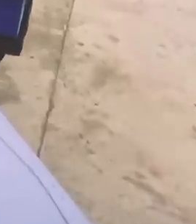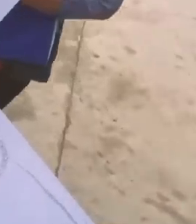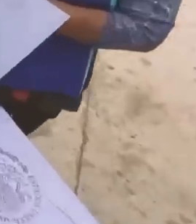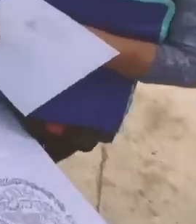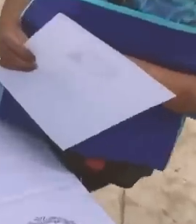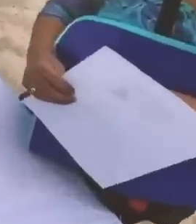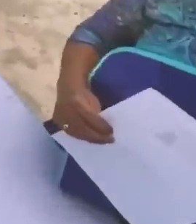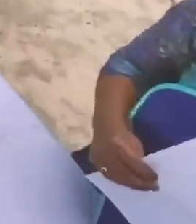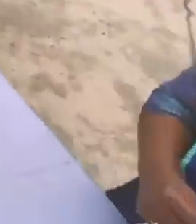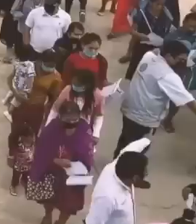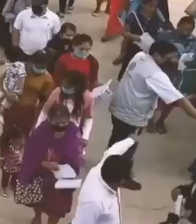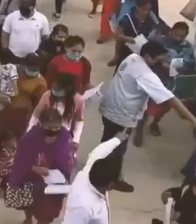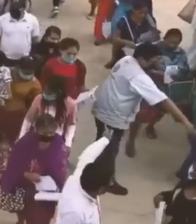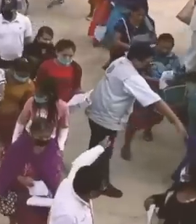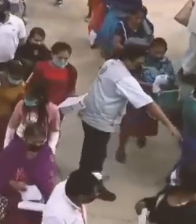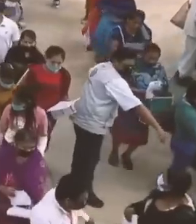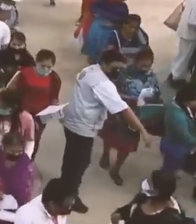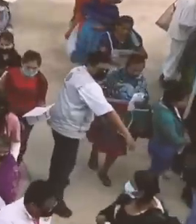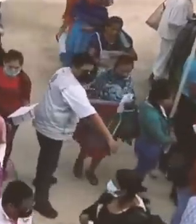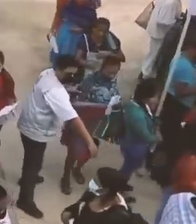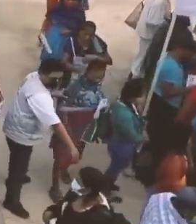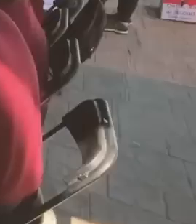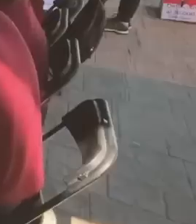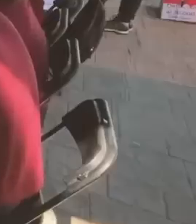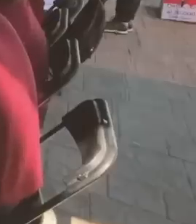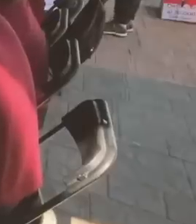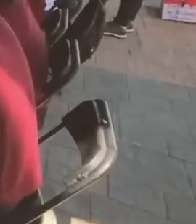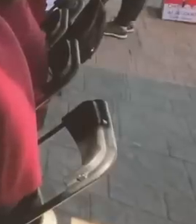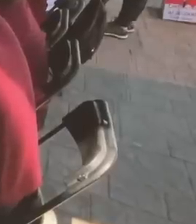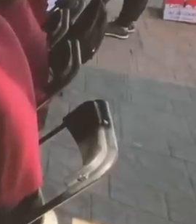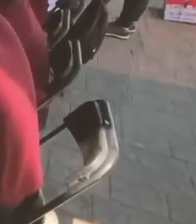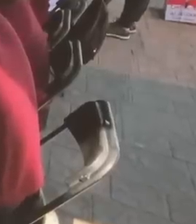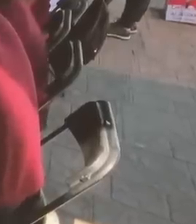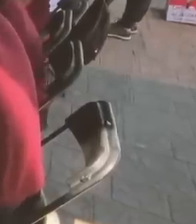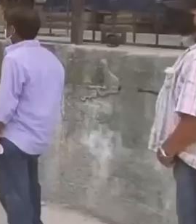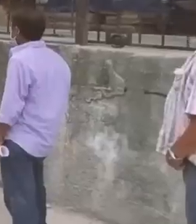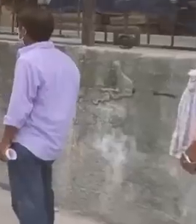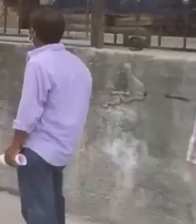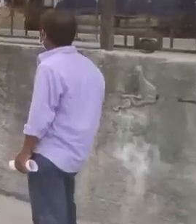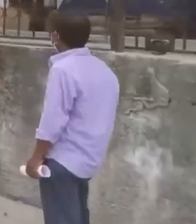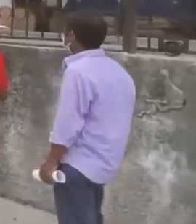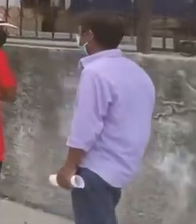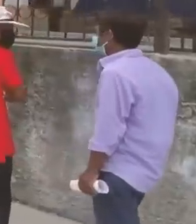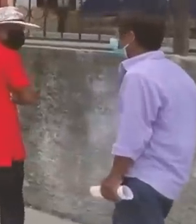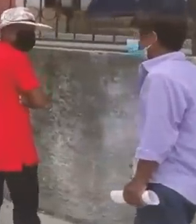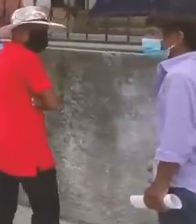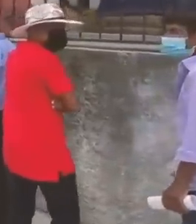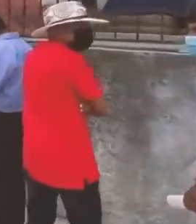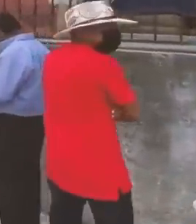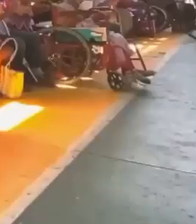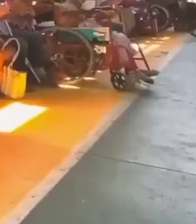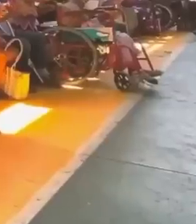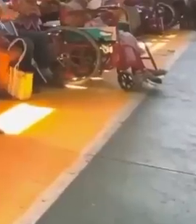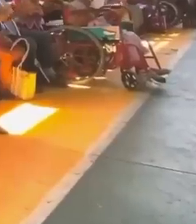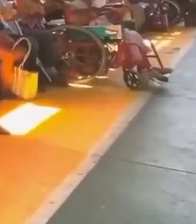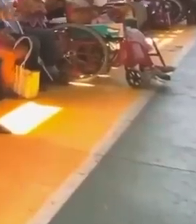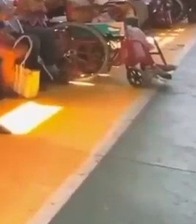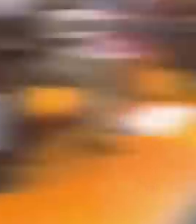hace 6 años y ahora liderada por la presidenta Claudia sh tiene Claro que se requieren hechos